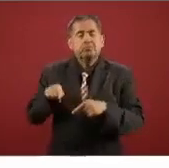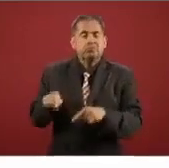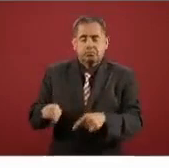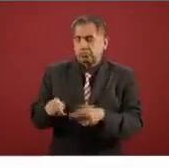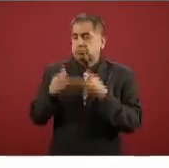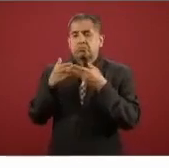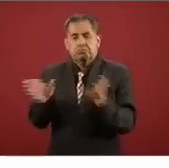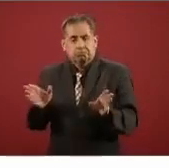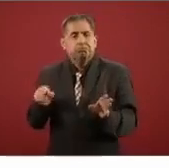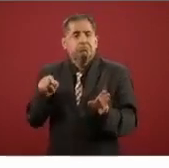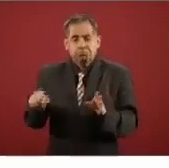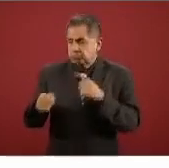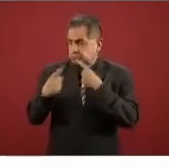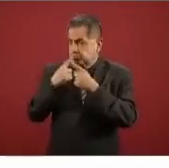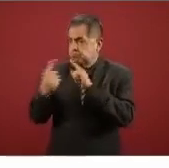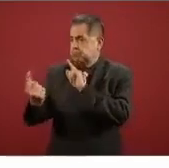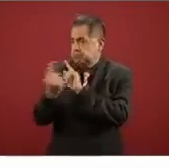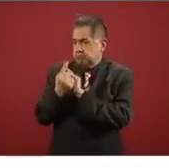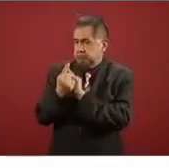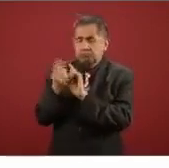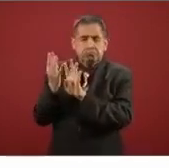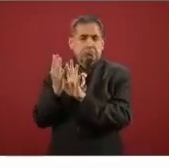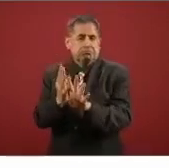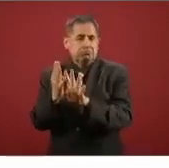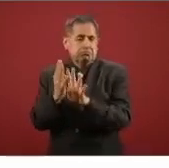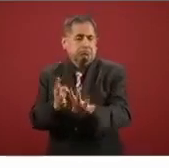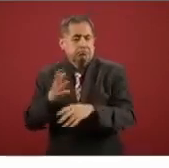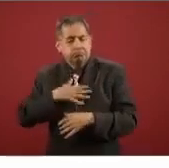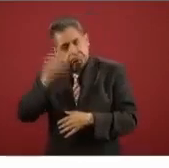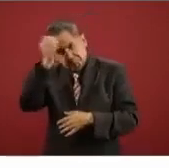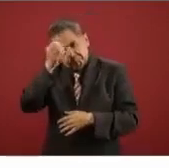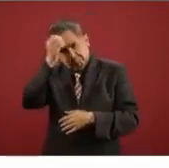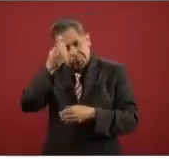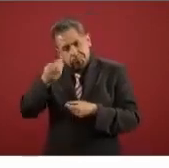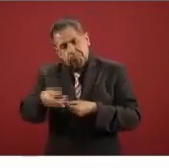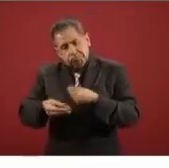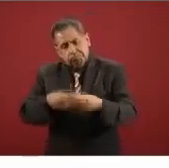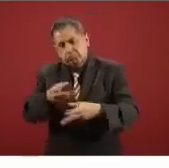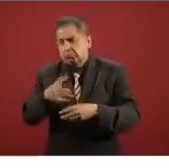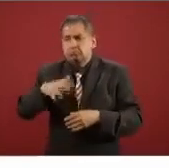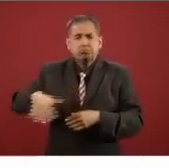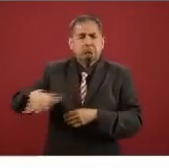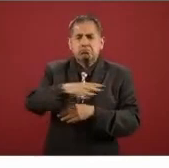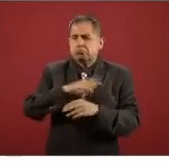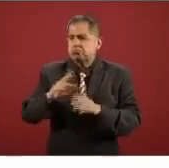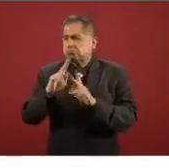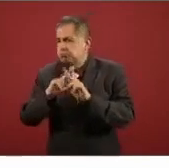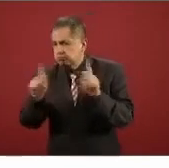Fue una jornada muy positiva, transcendió en paz, no hubo ningún tipo de incidente,